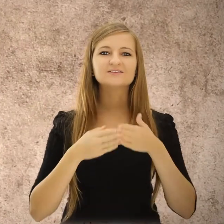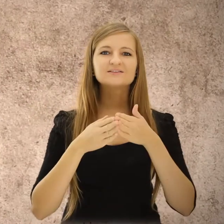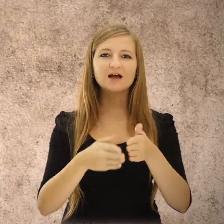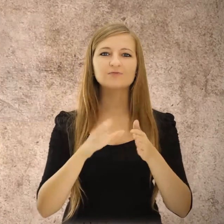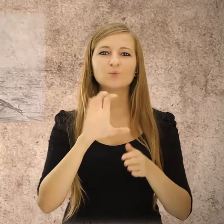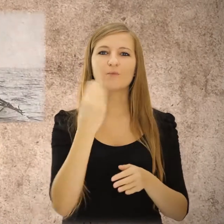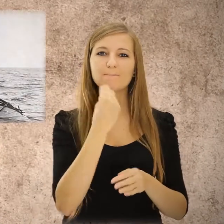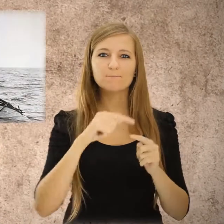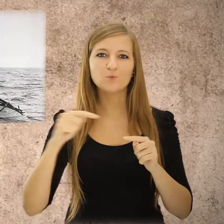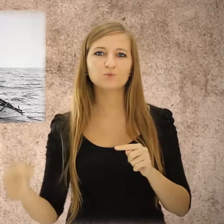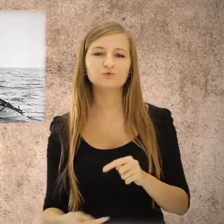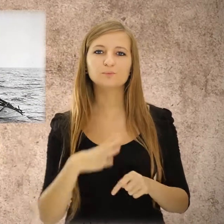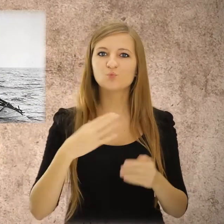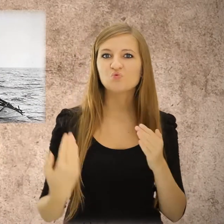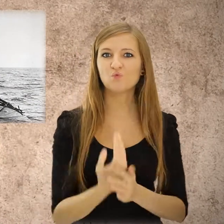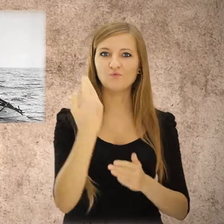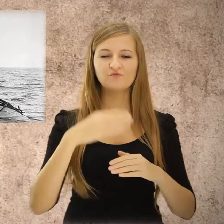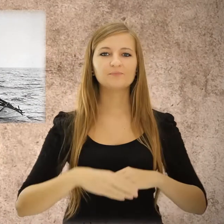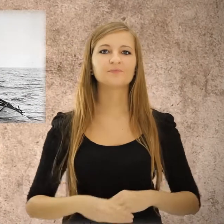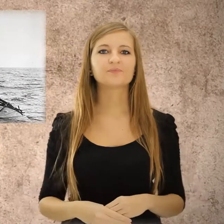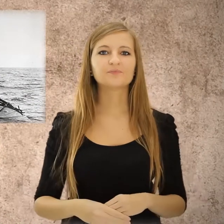Okręty podwodne były nowoczesną bronią na morzu.